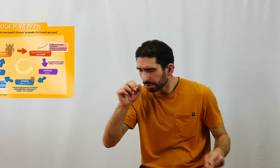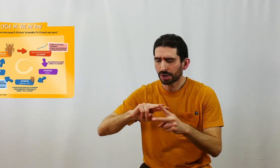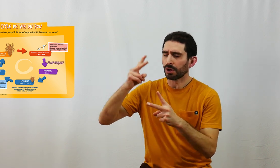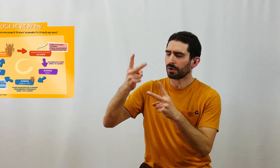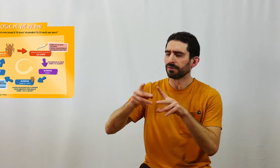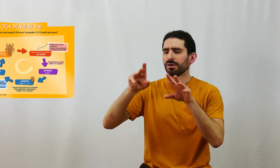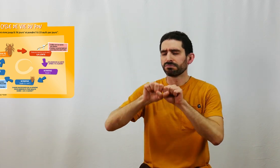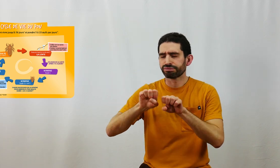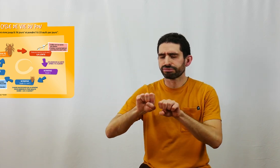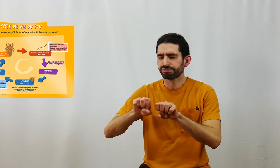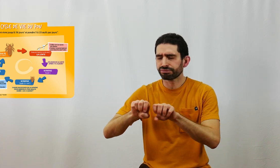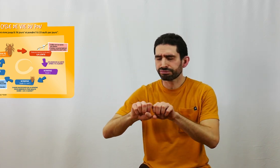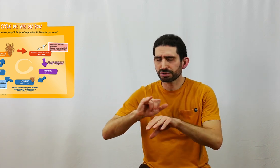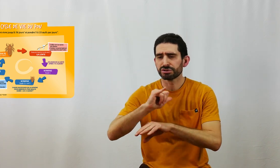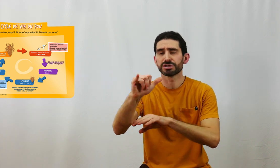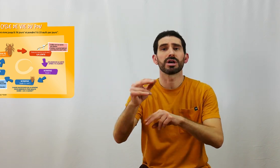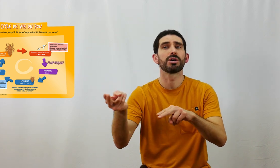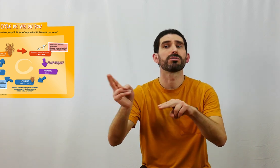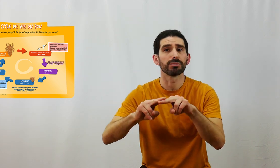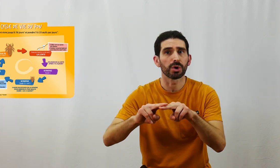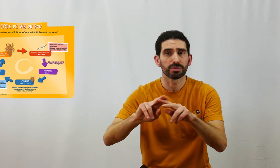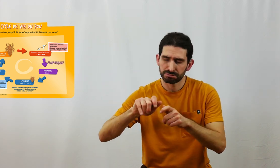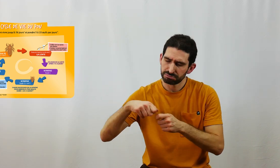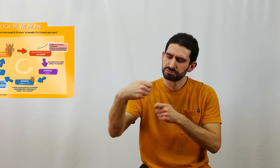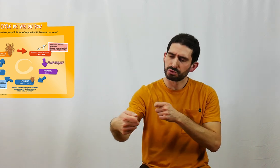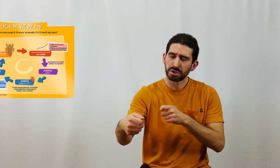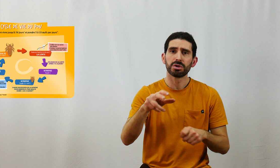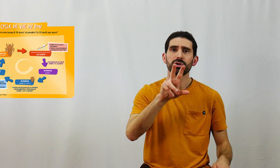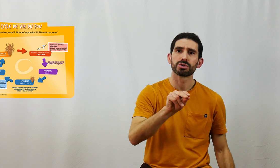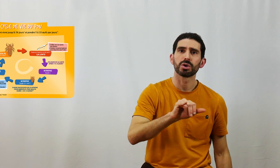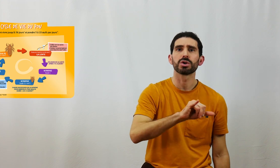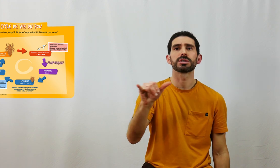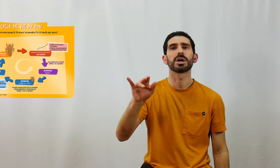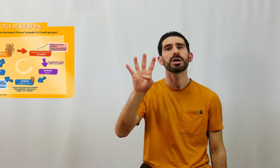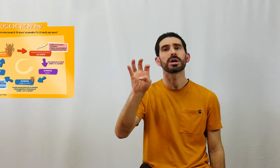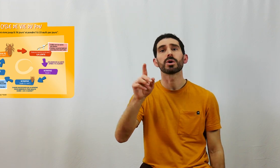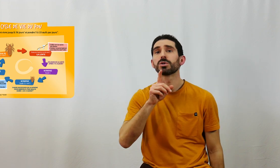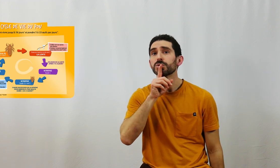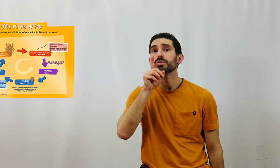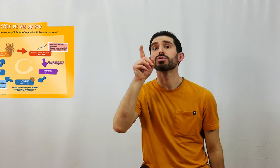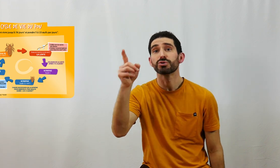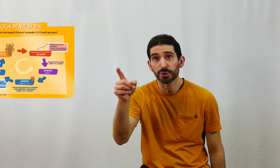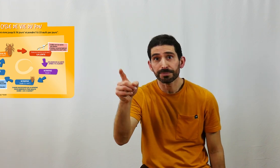et à fabriquer les lentes jusqu'à leur mort, pendant trente à quarante jours.